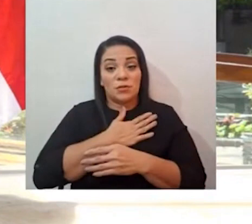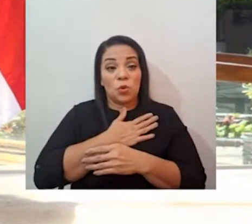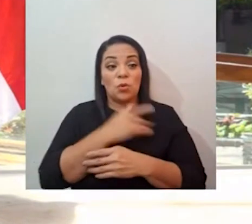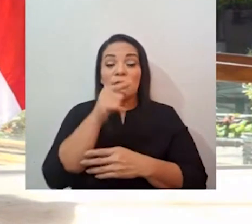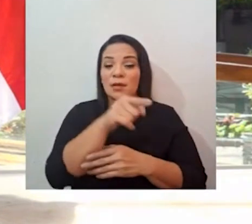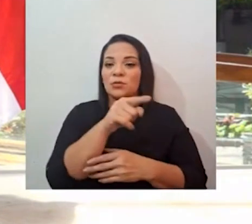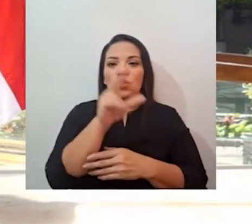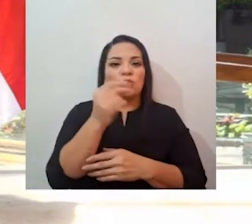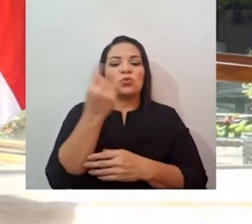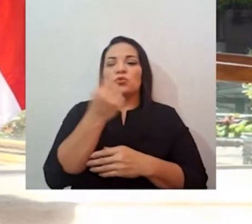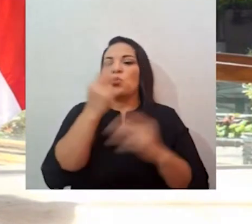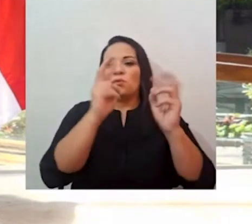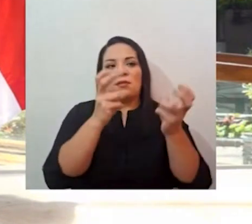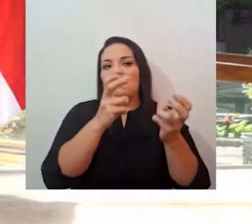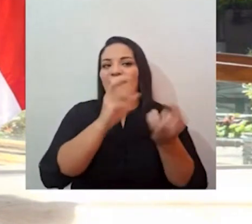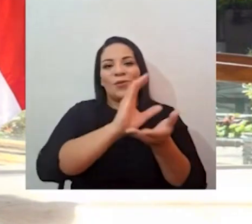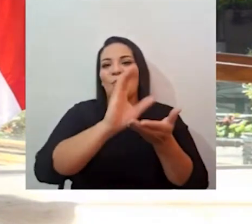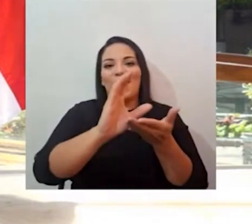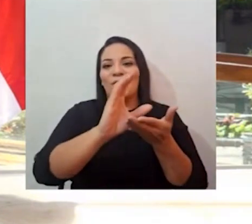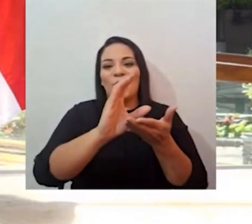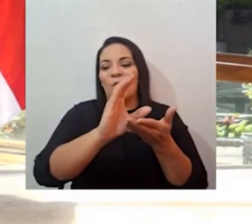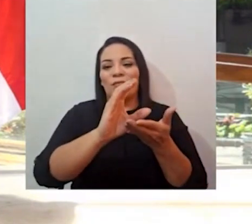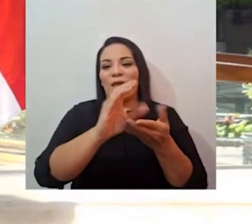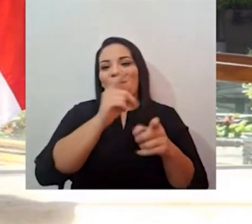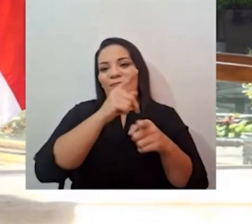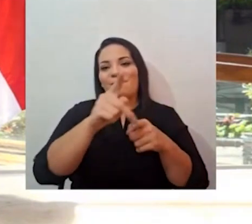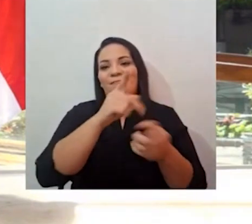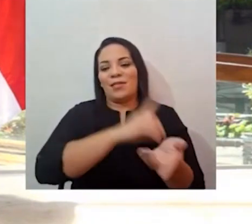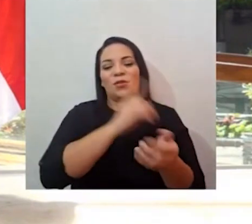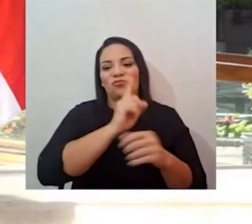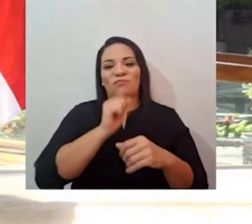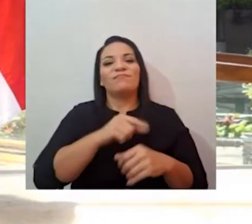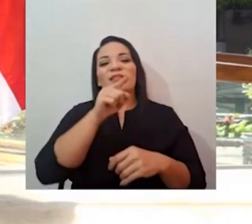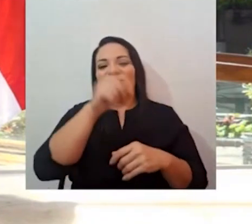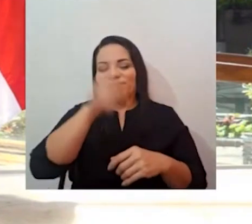colegio de médicos que esto requiere también una denuncia penal y más bien le iba a pedir